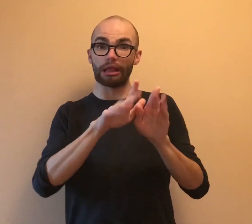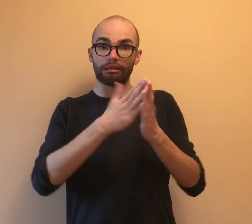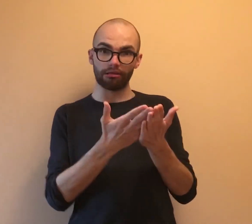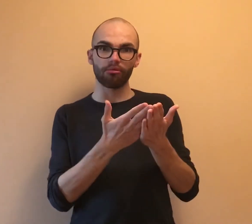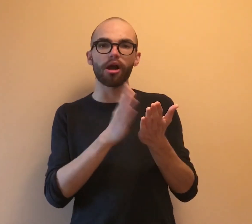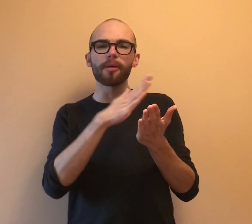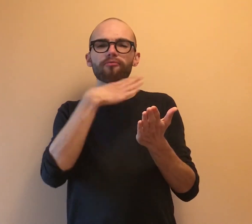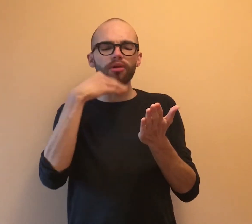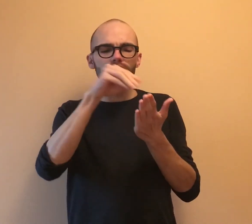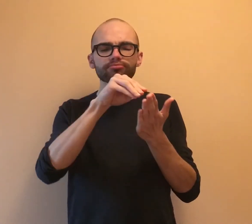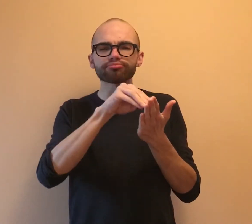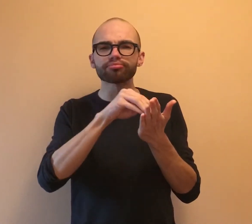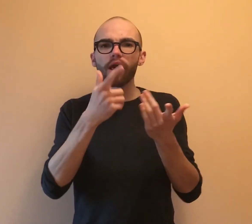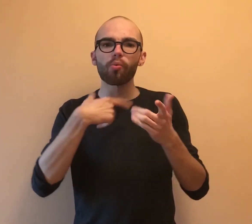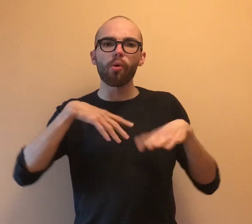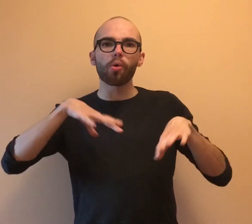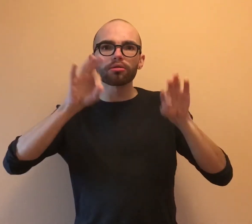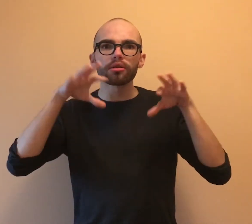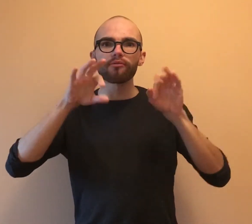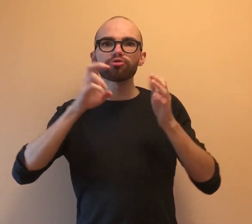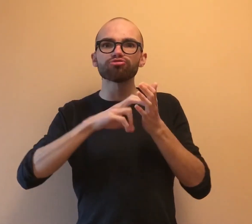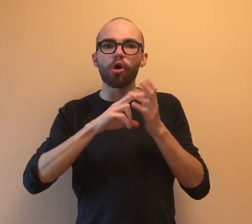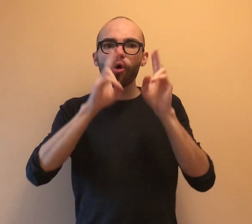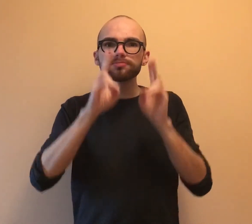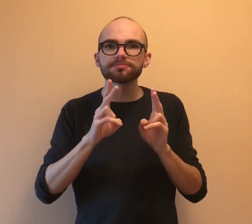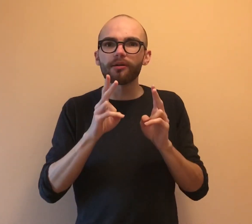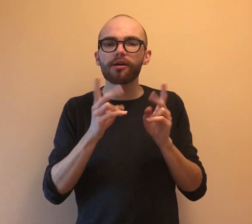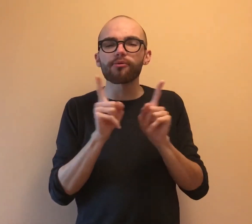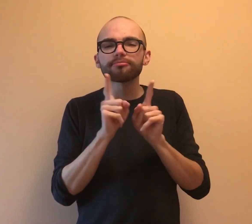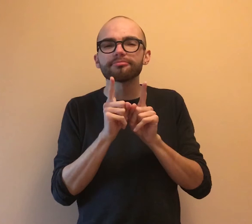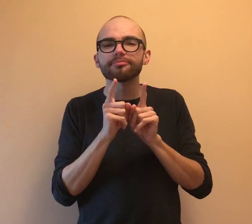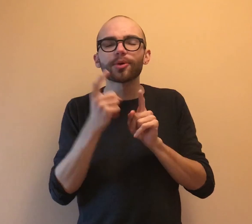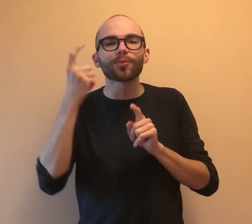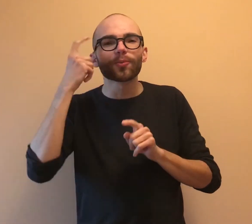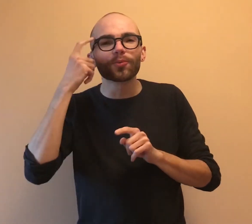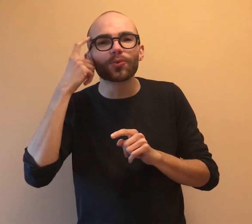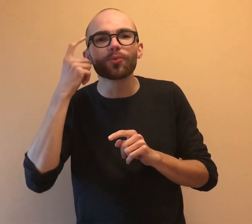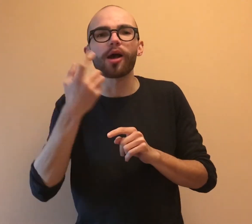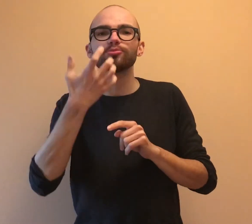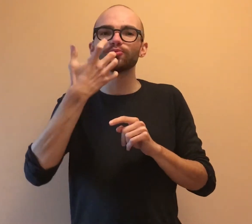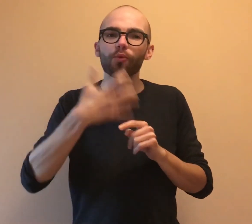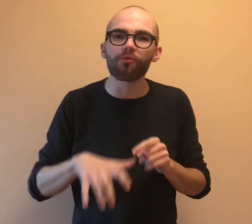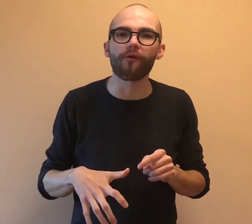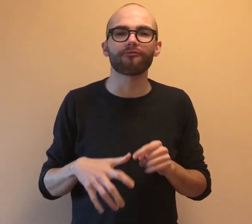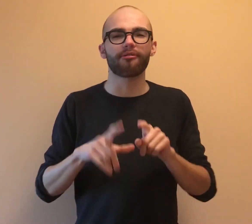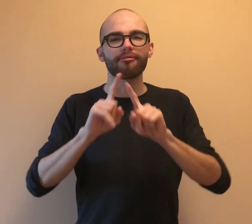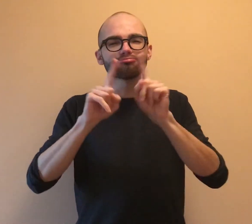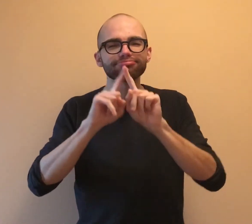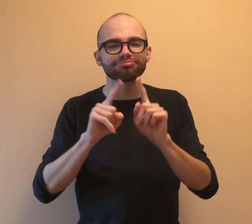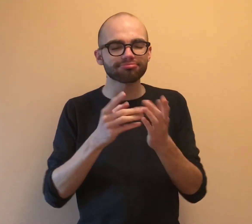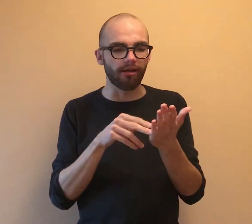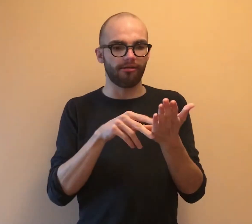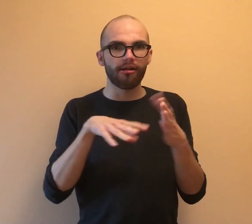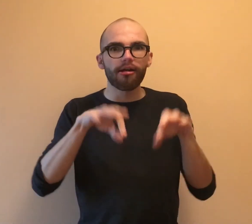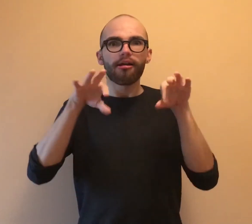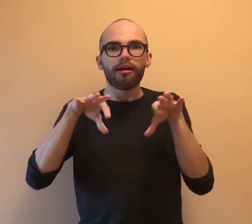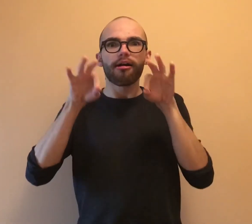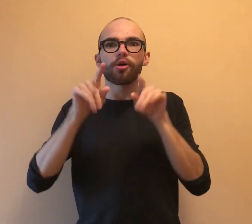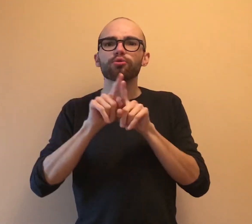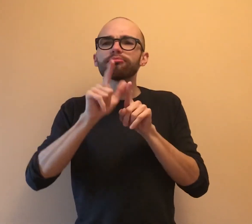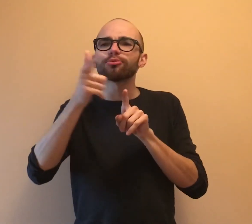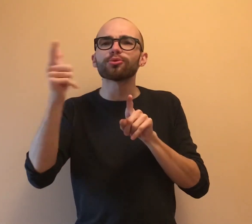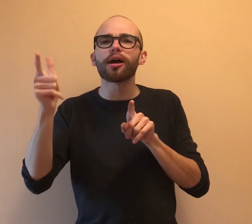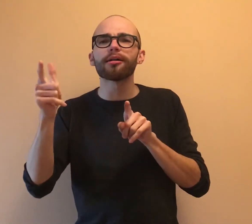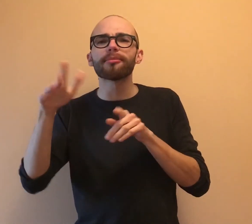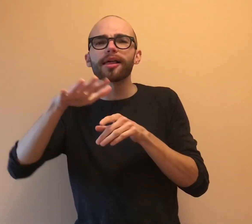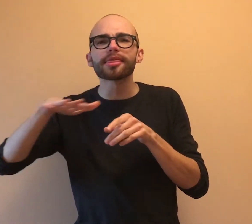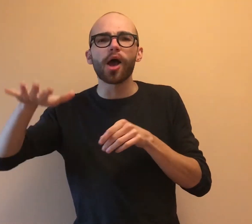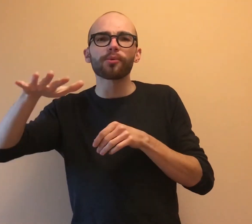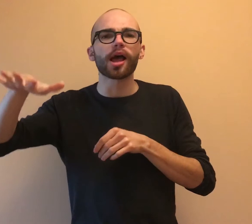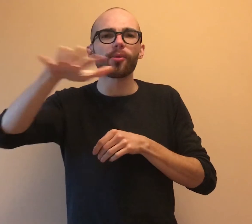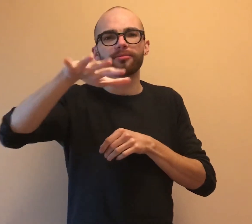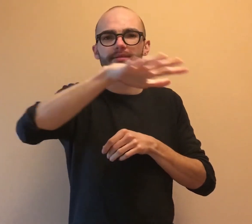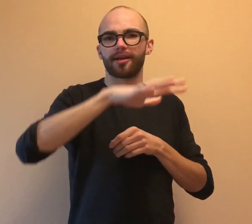V knjigah tudi odkrivamo veliko lepote drugih kultur in narodov.